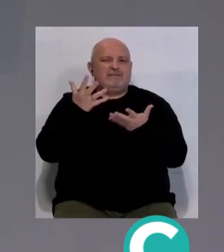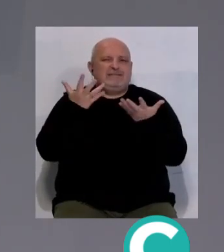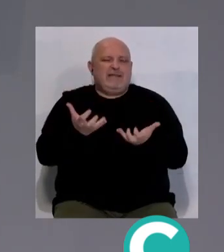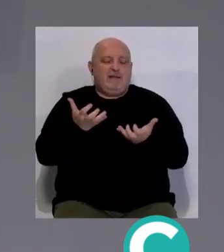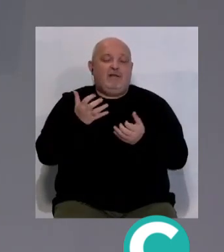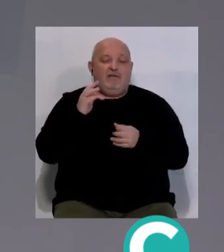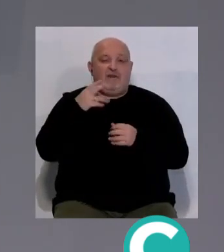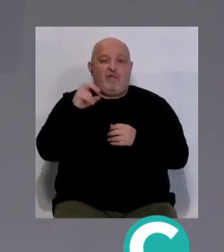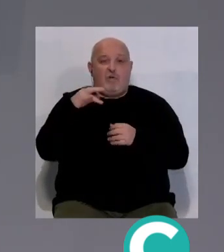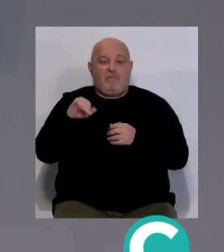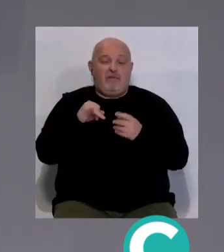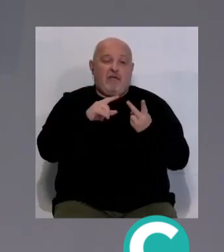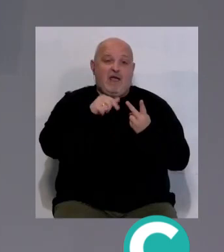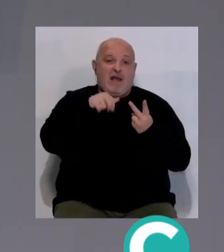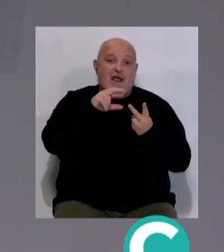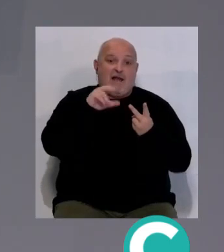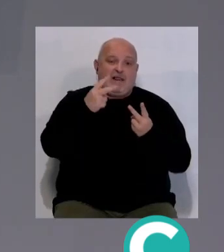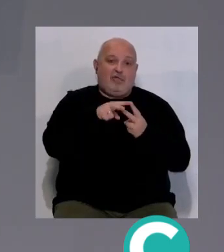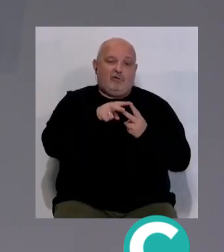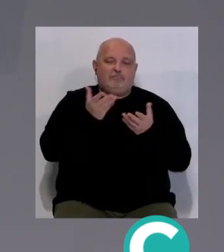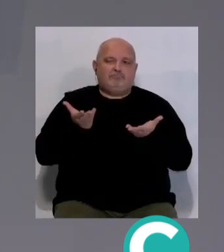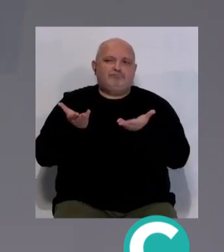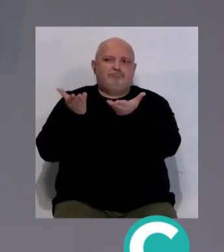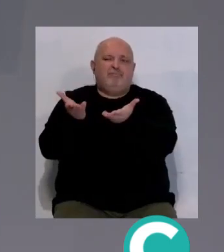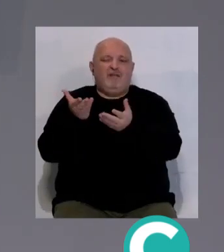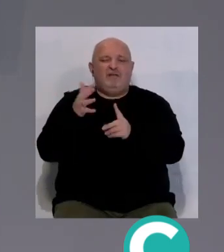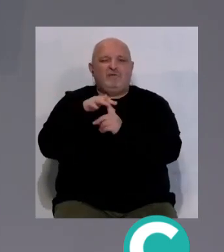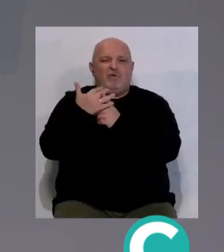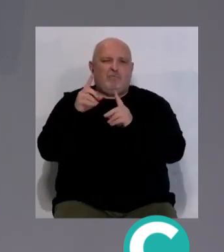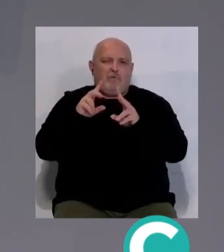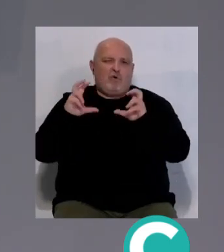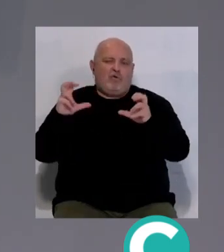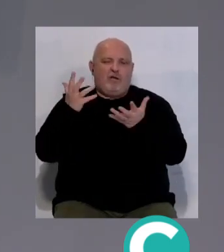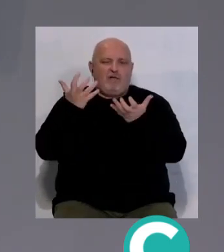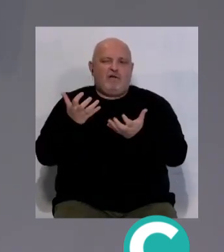López Gil y Ana carrera aseguran que afrontar esta situación precisa de un trabajo conjunto